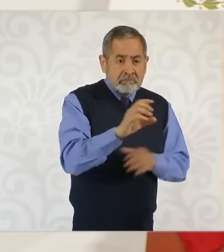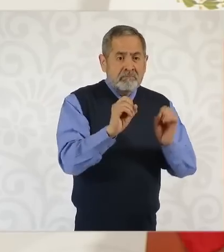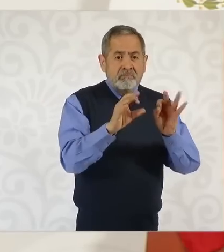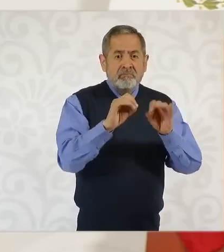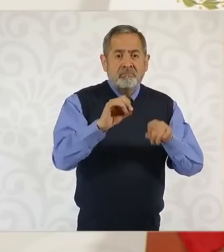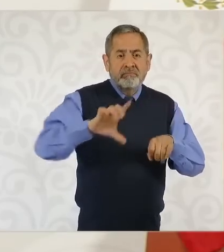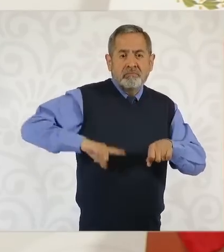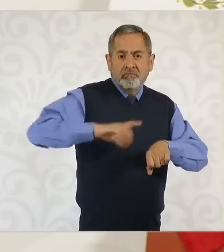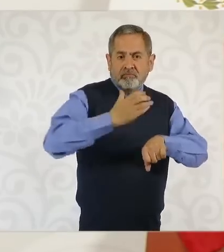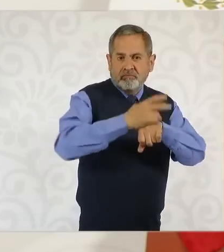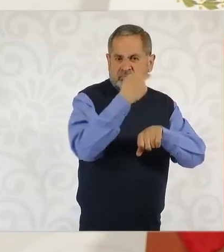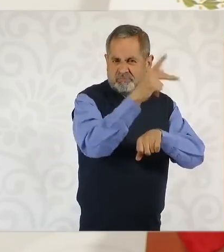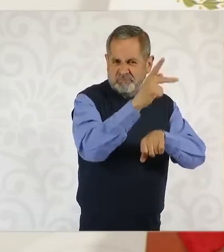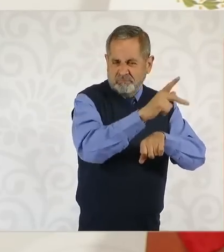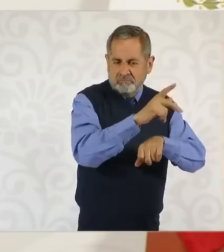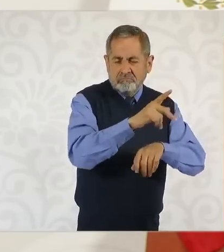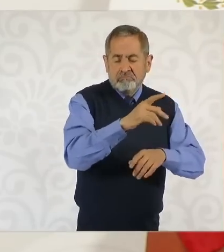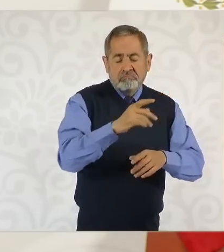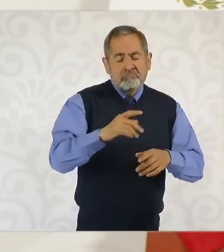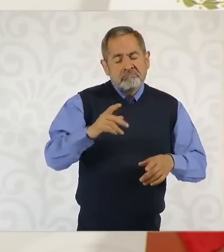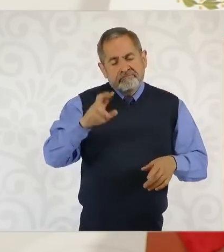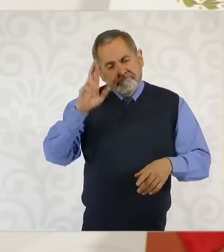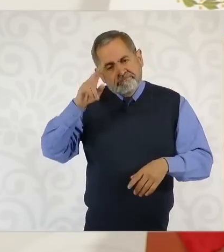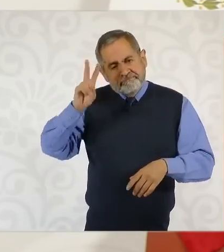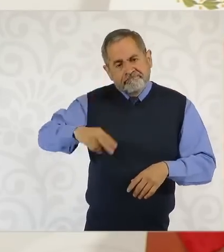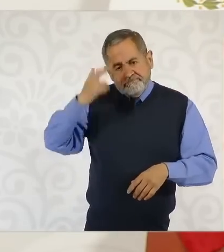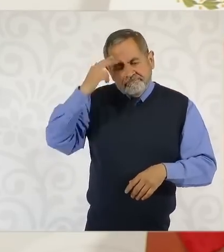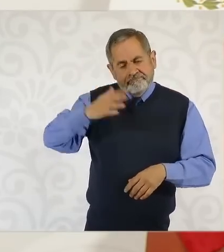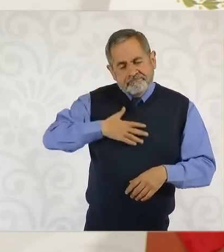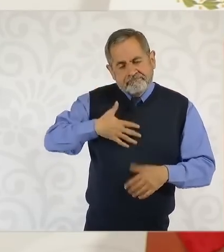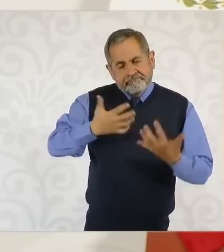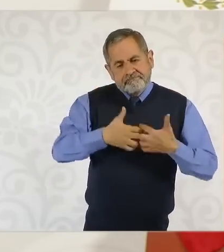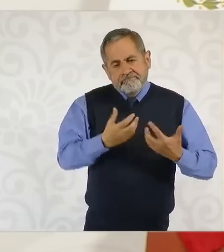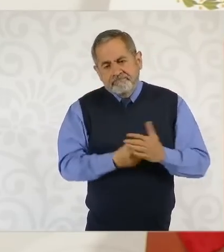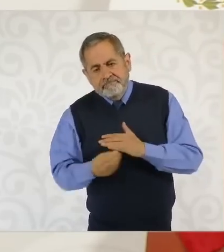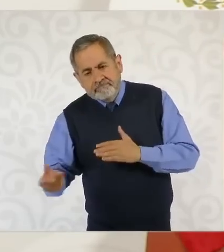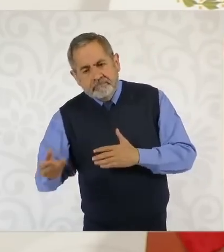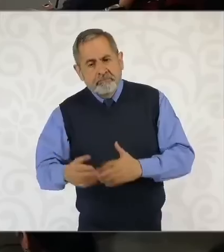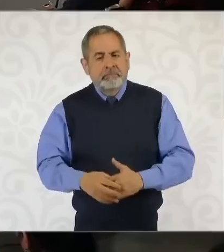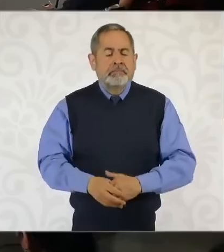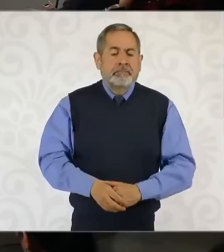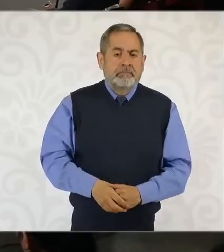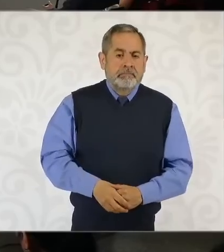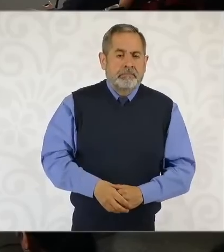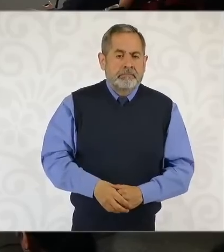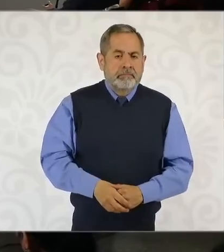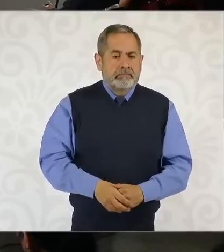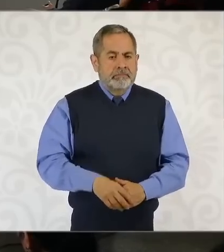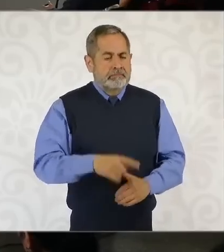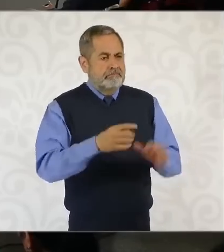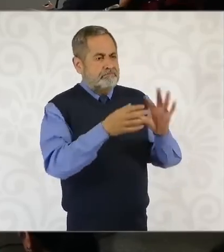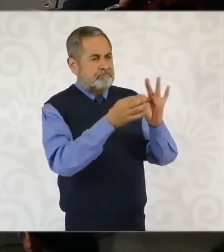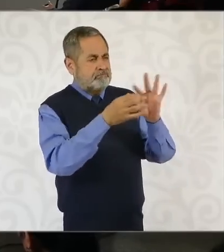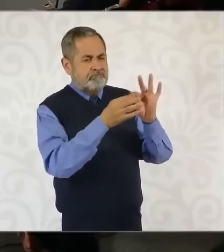quien reconoce eso a partir de una investigación claro solo para detallar nos podría cancillería